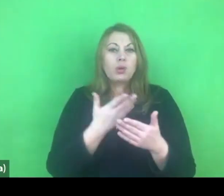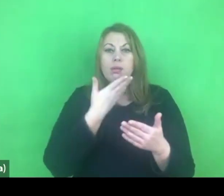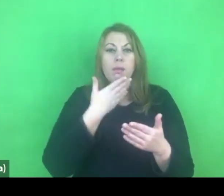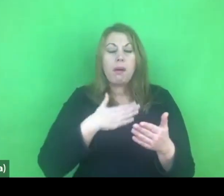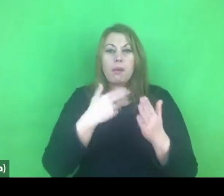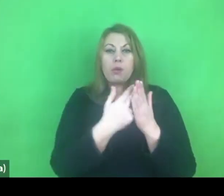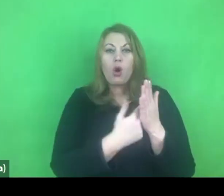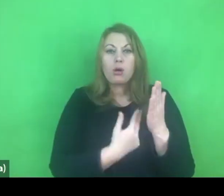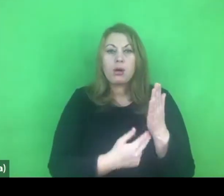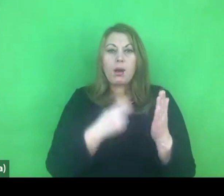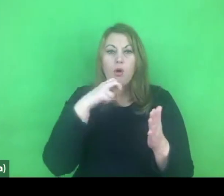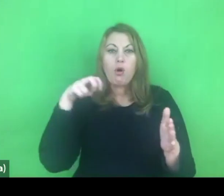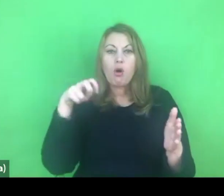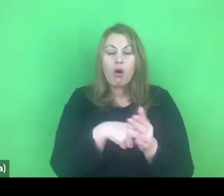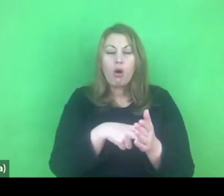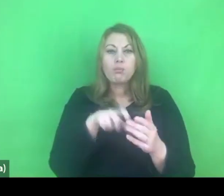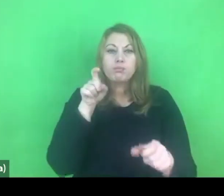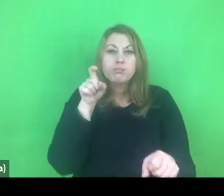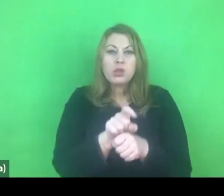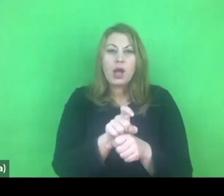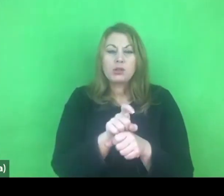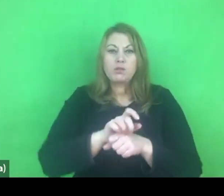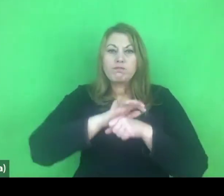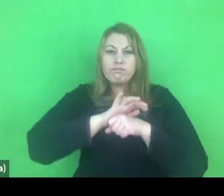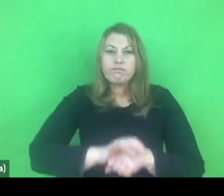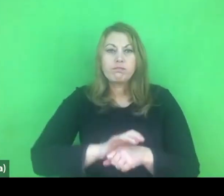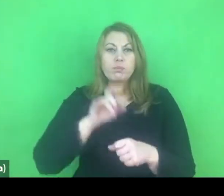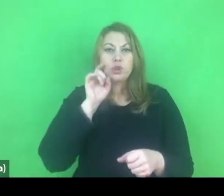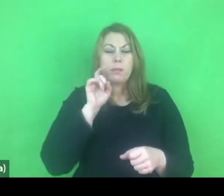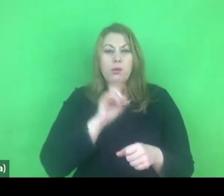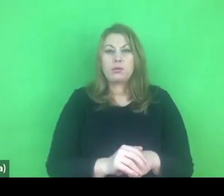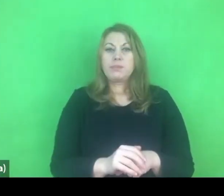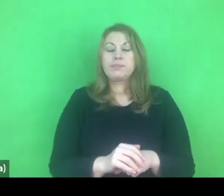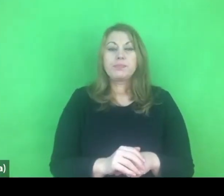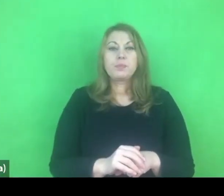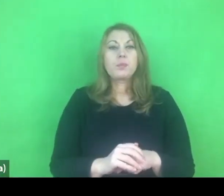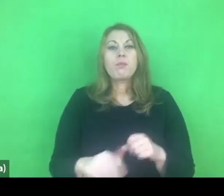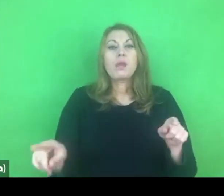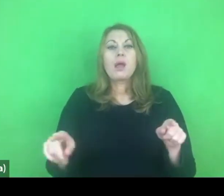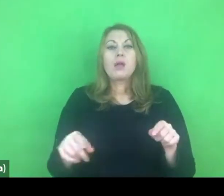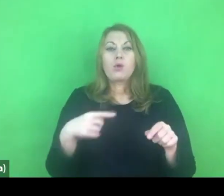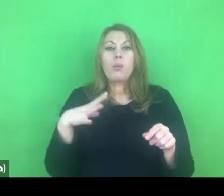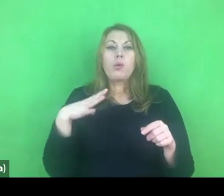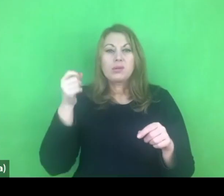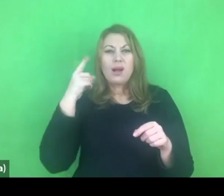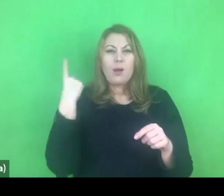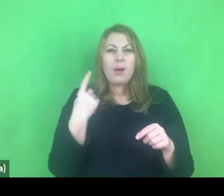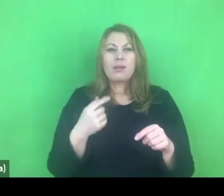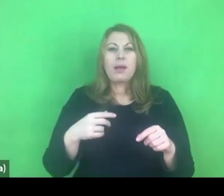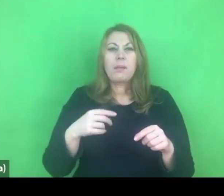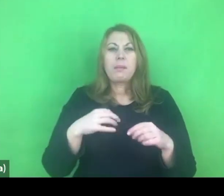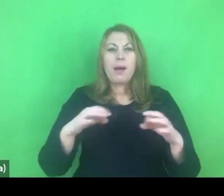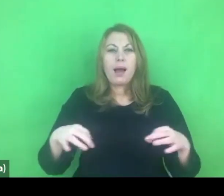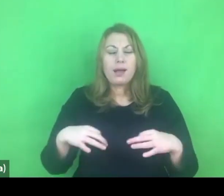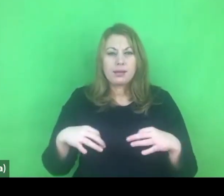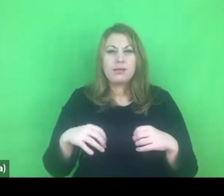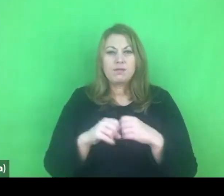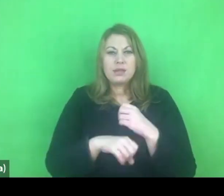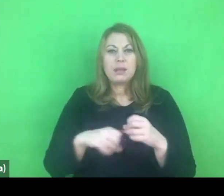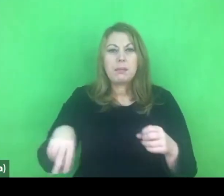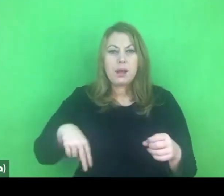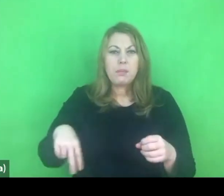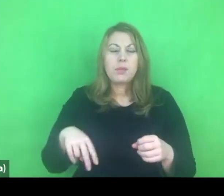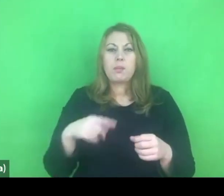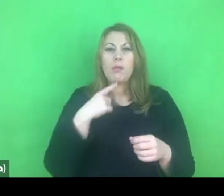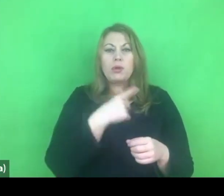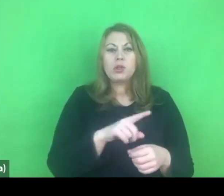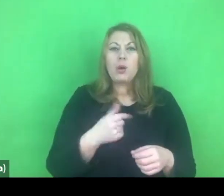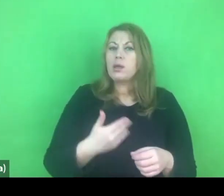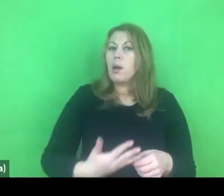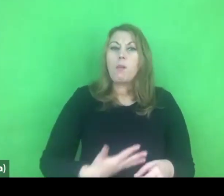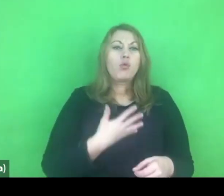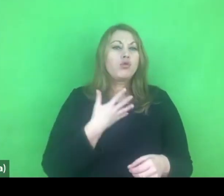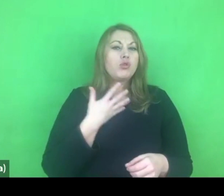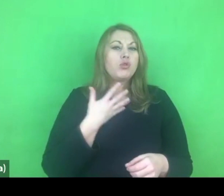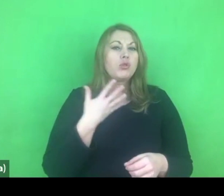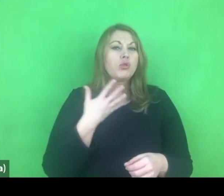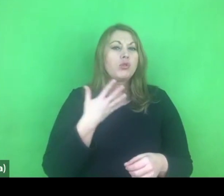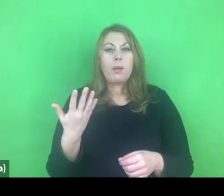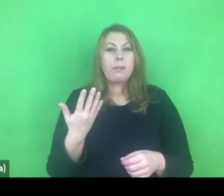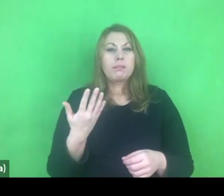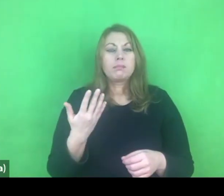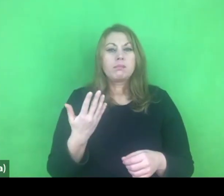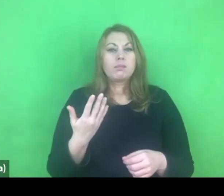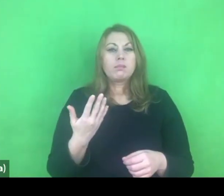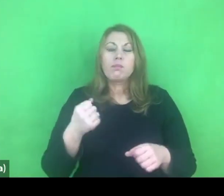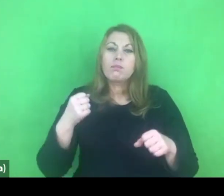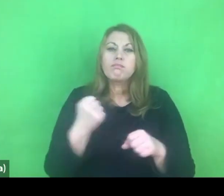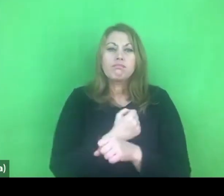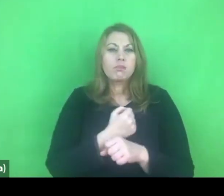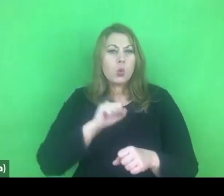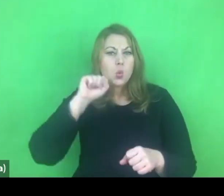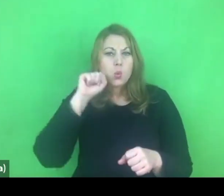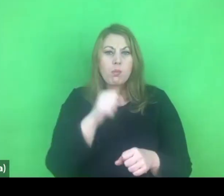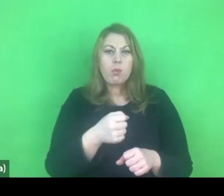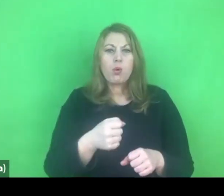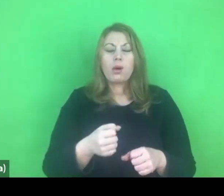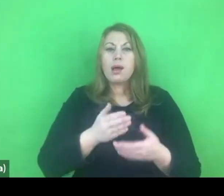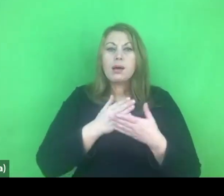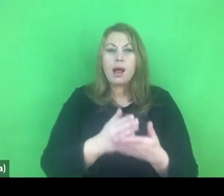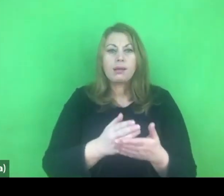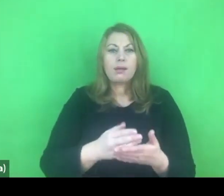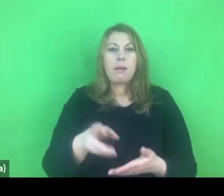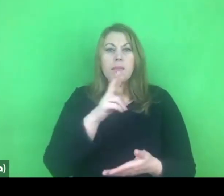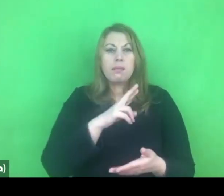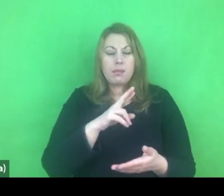Na tym spotkaniu padły znamienne słowa, mówiące że Pani Premier ówczesna podziwia wytrwałość i upór radnych w bronieniu swojej przestrzeni,